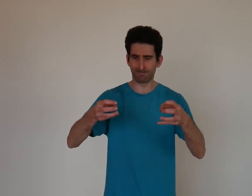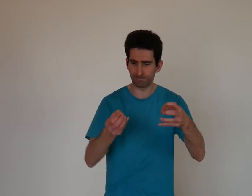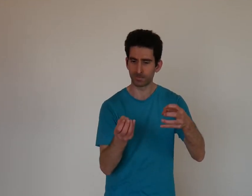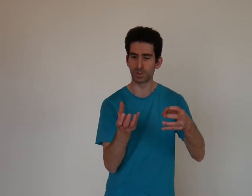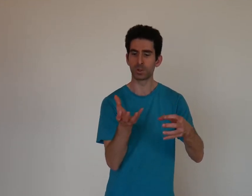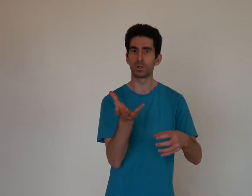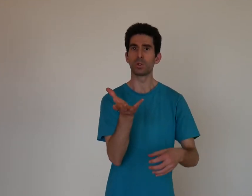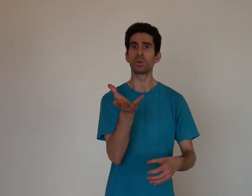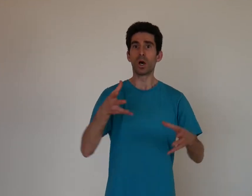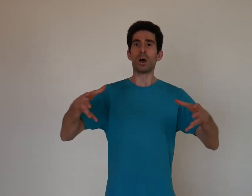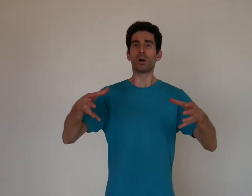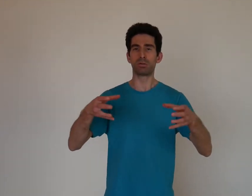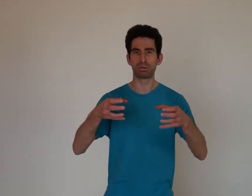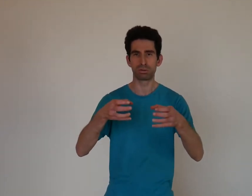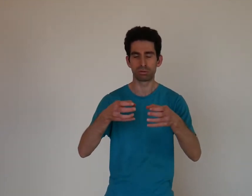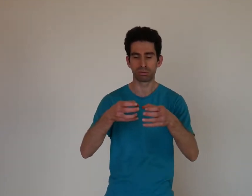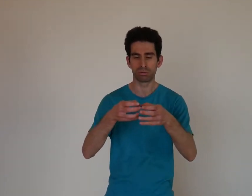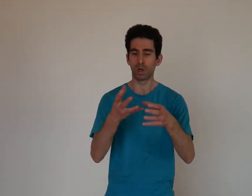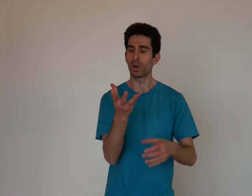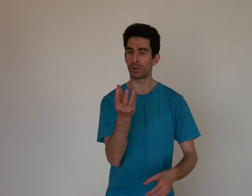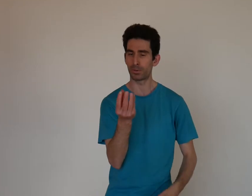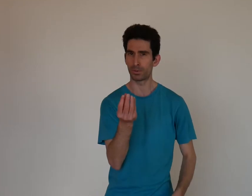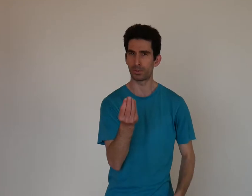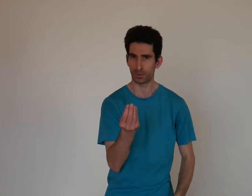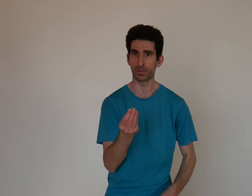le chromatophore s'étale. Quand ils se relâchent, le chromatophore se rétracte.